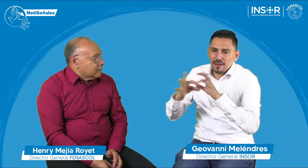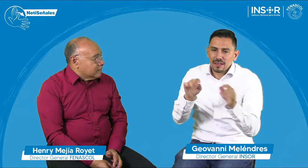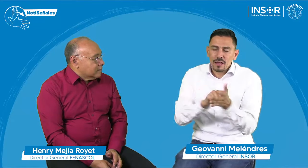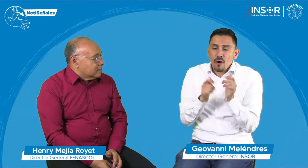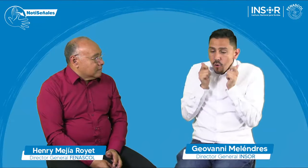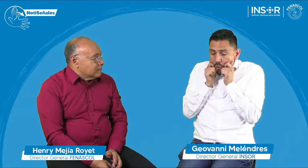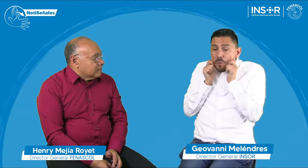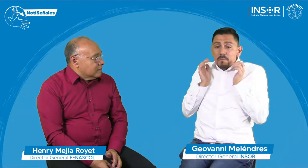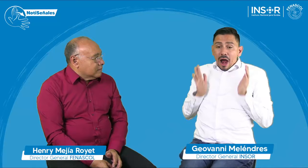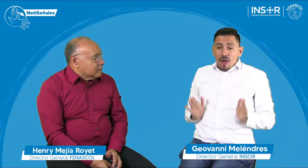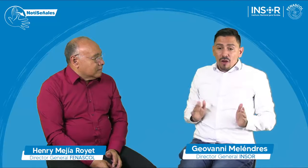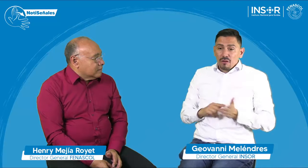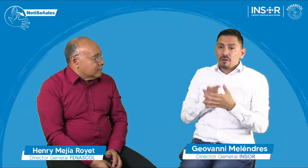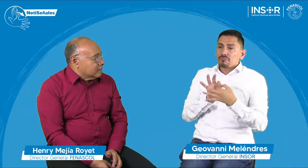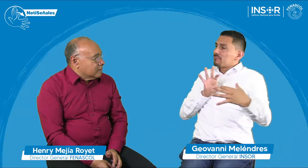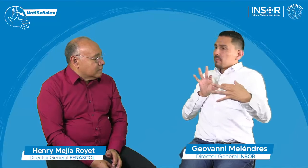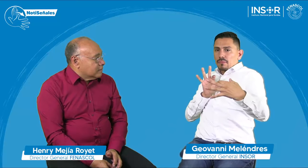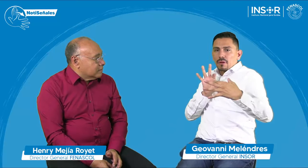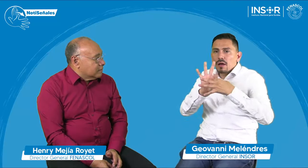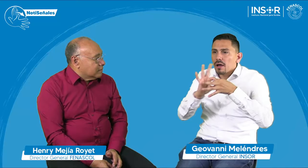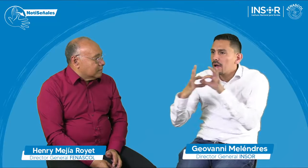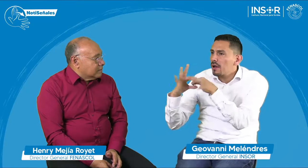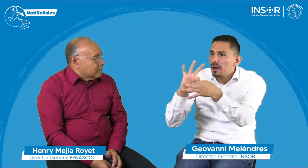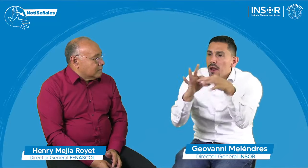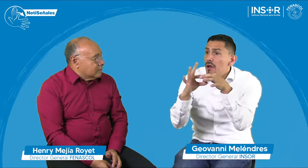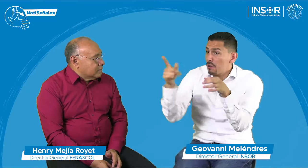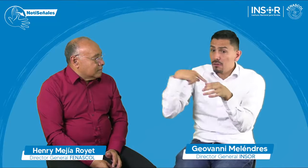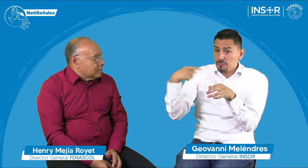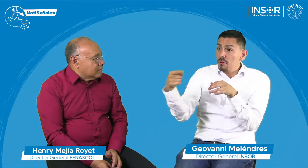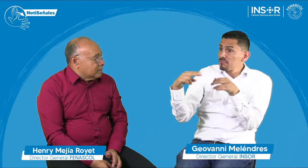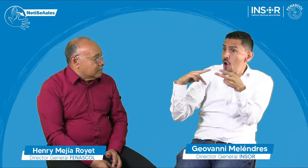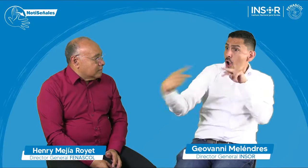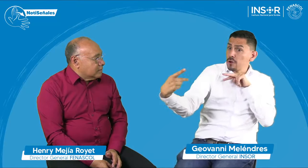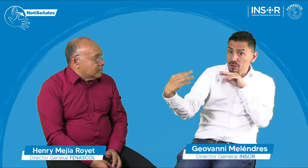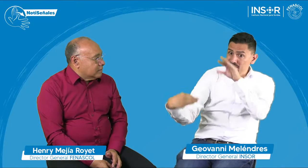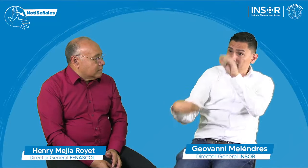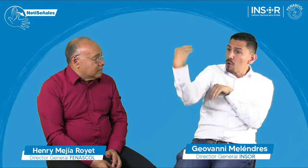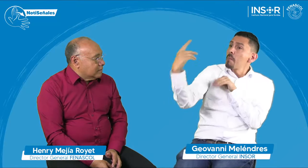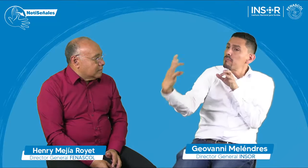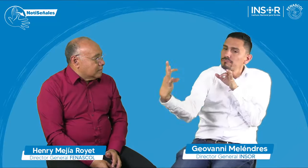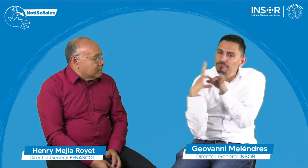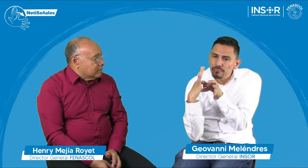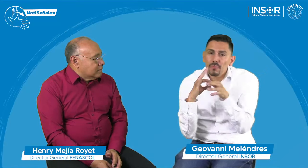líderes sordos sirvió para compartir esas experiencias. Y ese